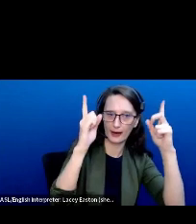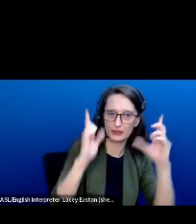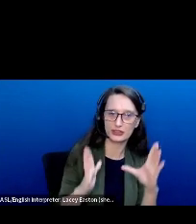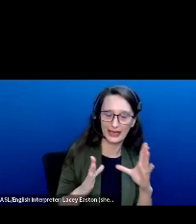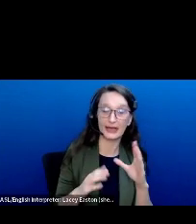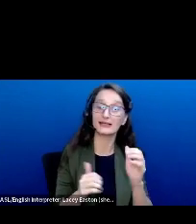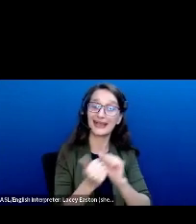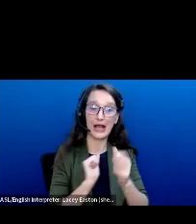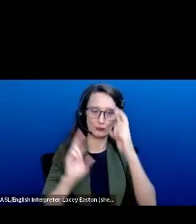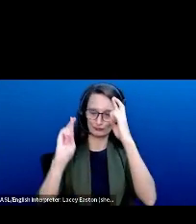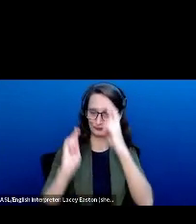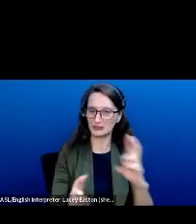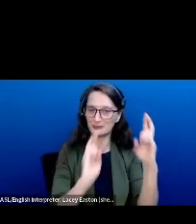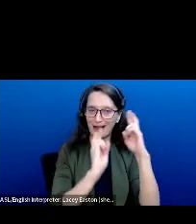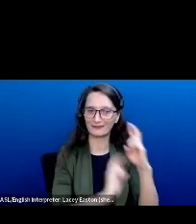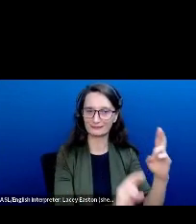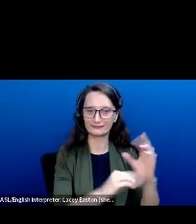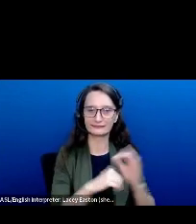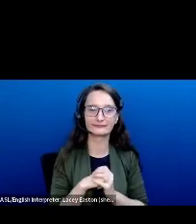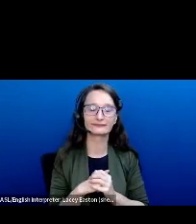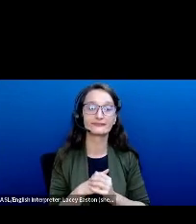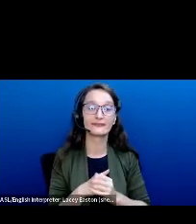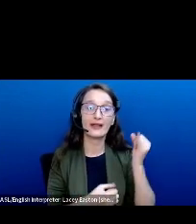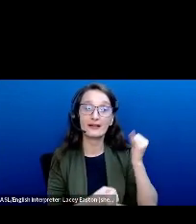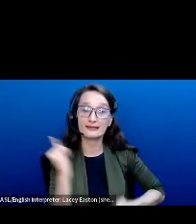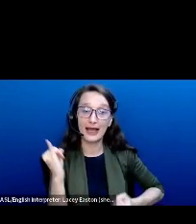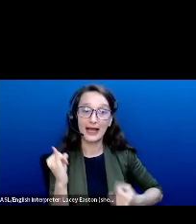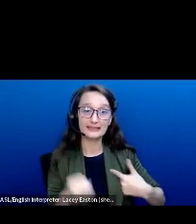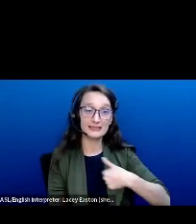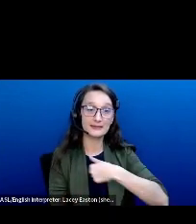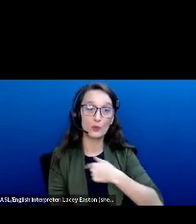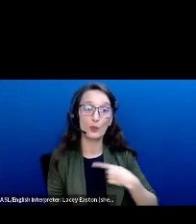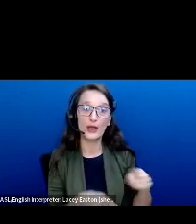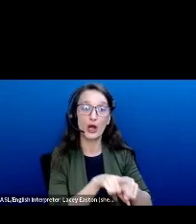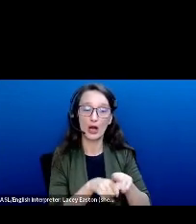por último, la oficina de servicios de apoyo a los constituyentes también está ayudando a liderar el desarrollo del